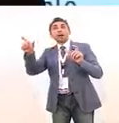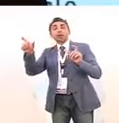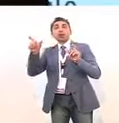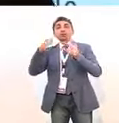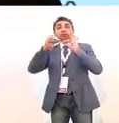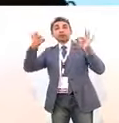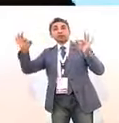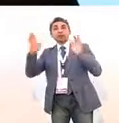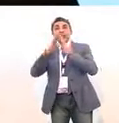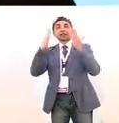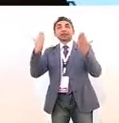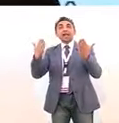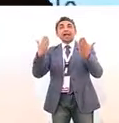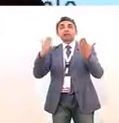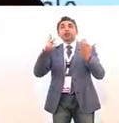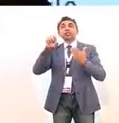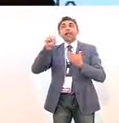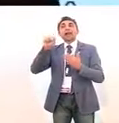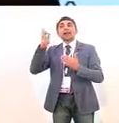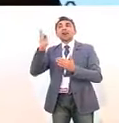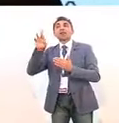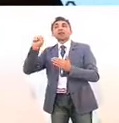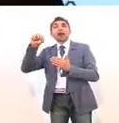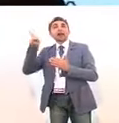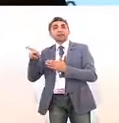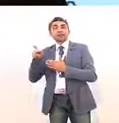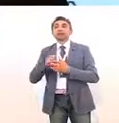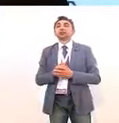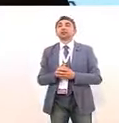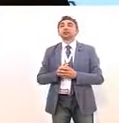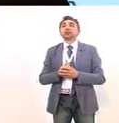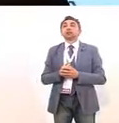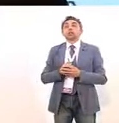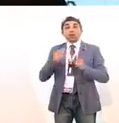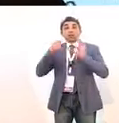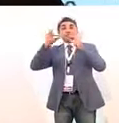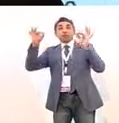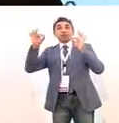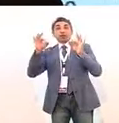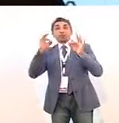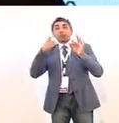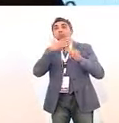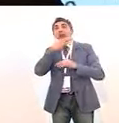Io mi sono andato a rileggere Etty Hillesum, una delle più straordinarie figure vittime